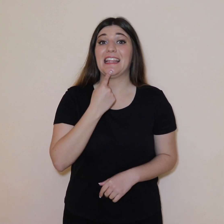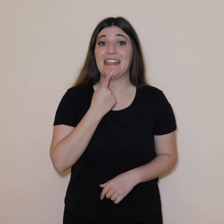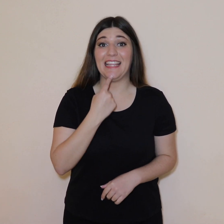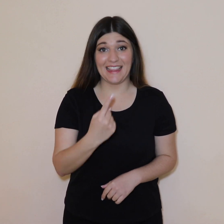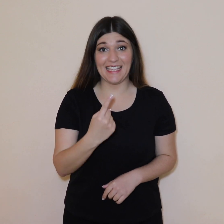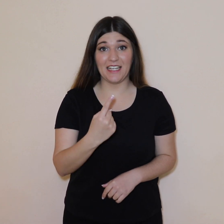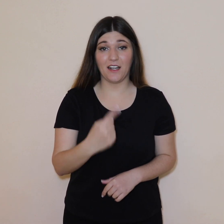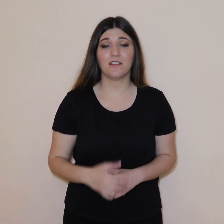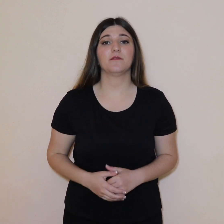Decir